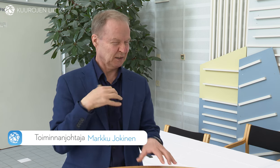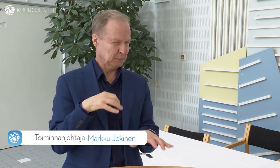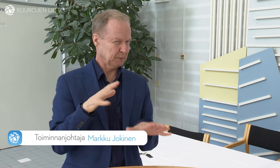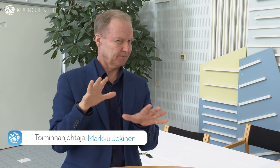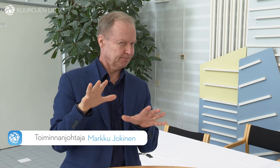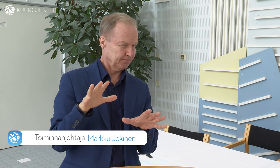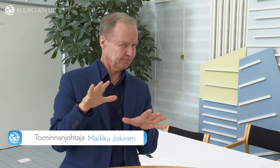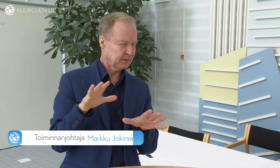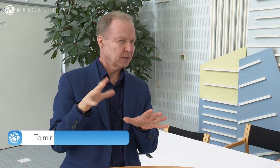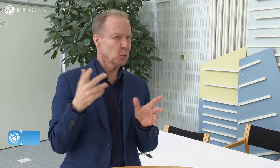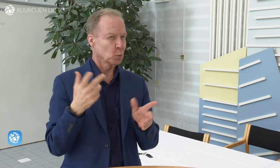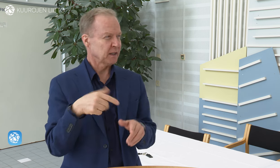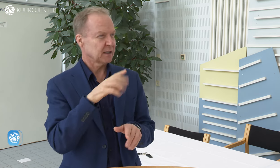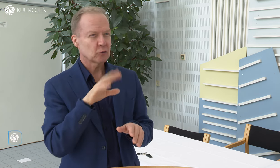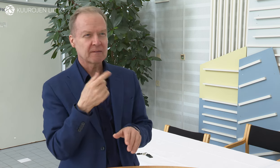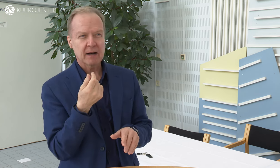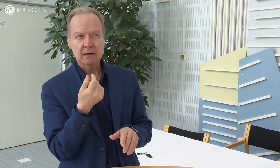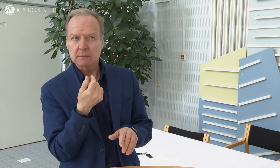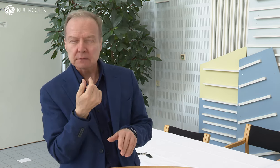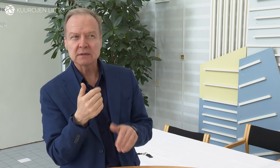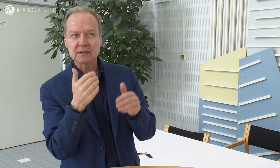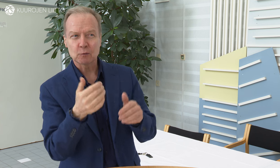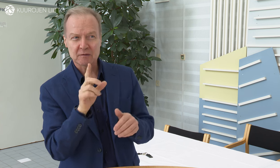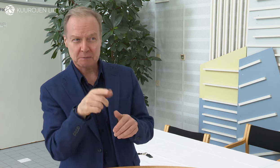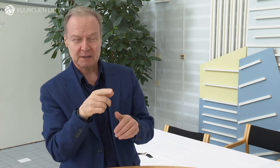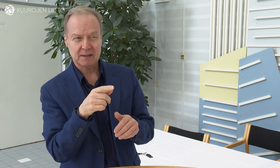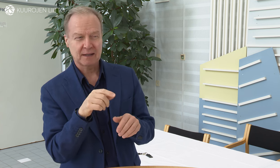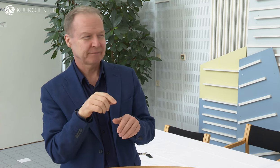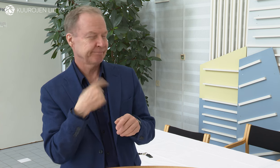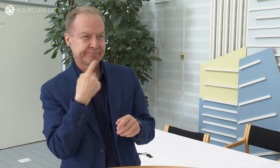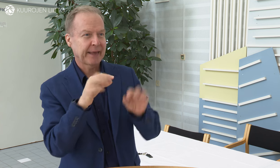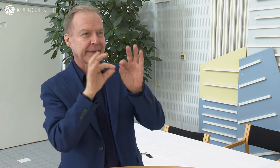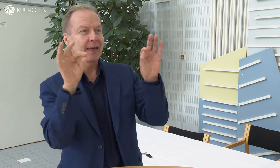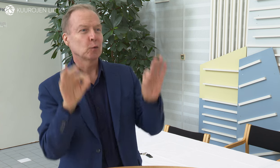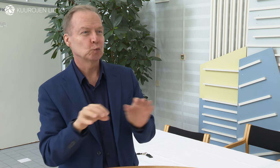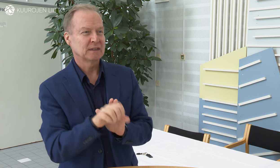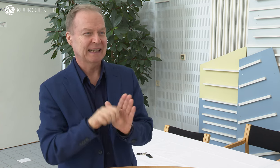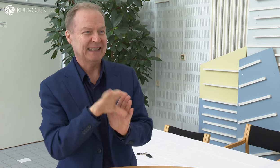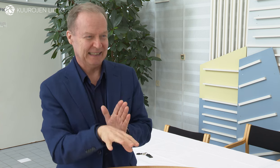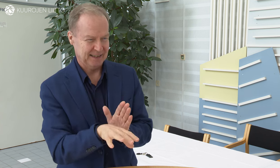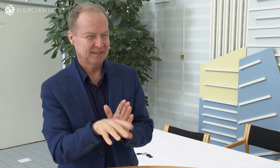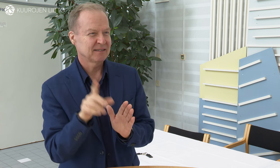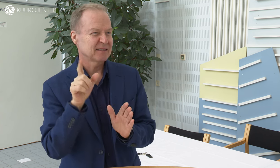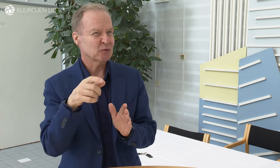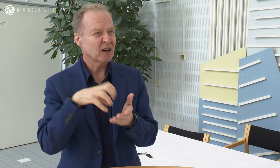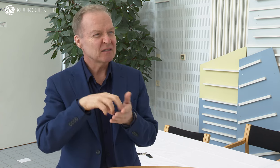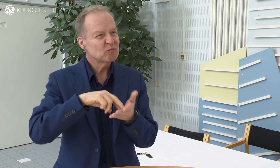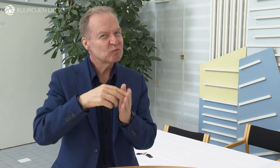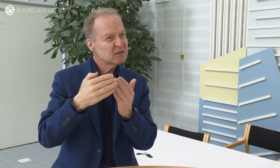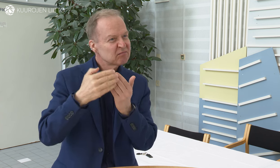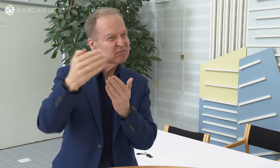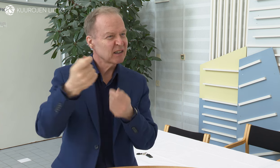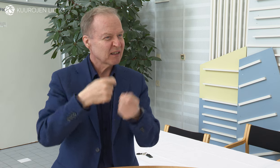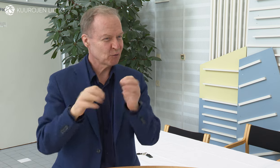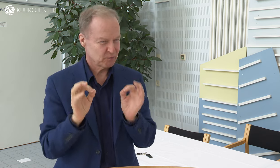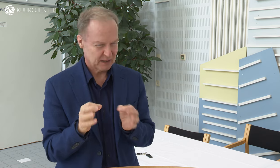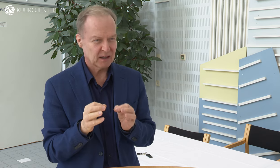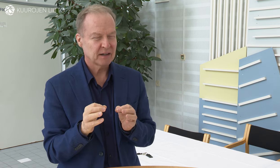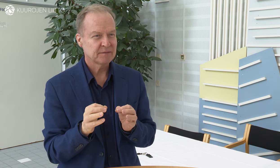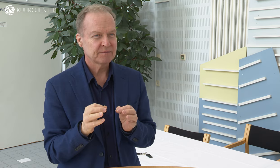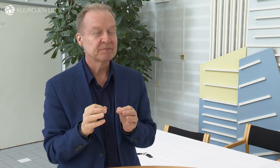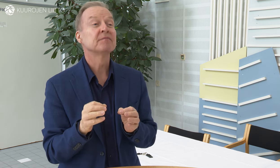mutta varauduimme kuitenkin hallituksen kehysriihen uusiin ulostuloihin.